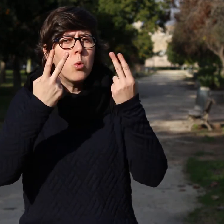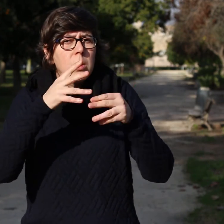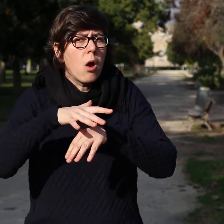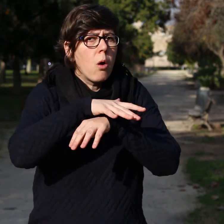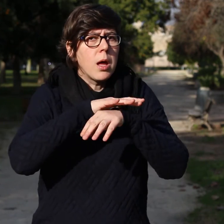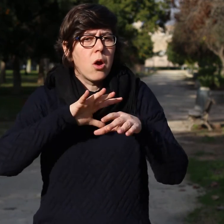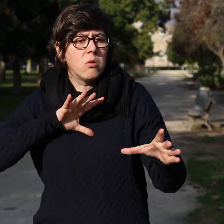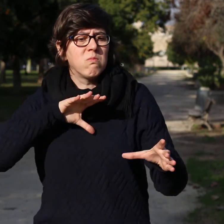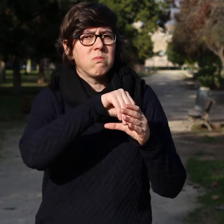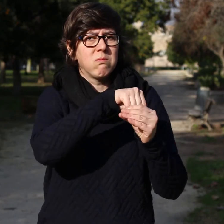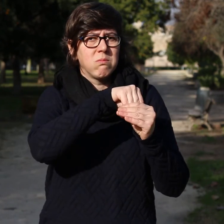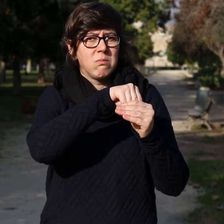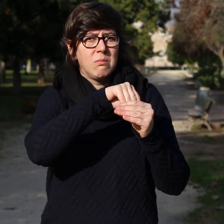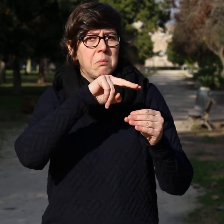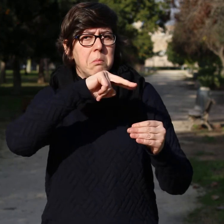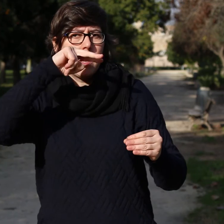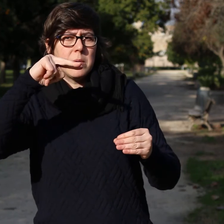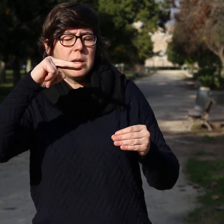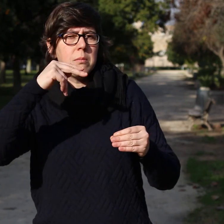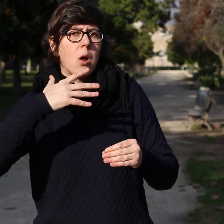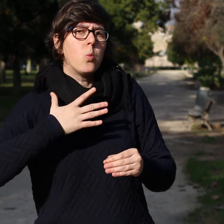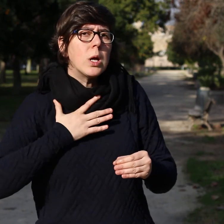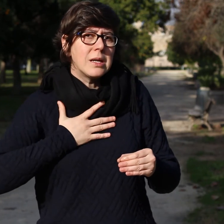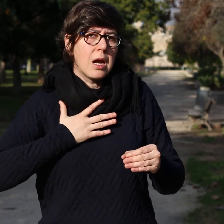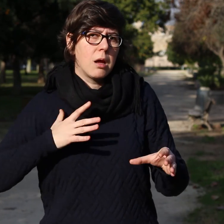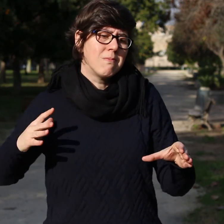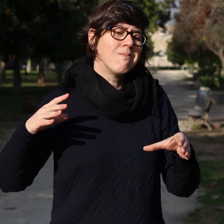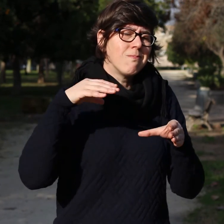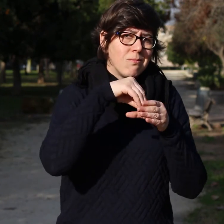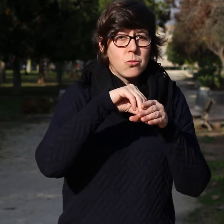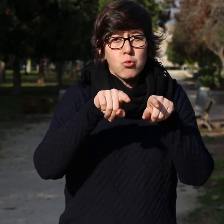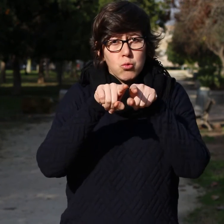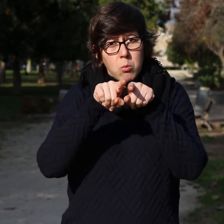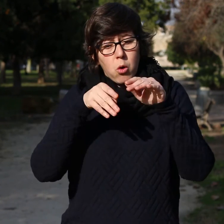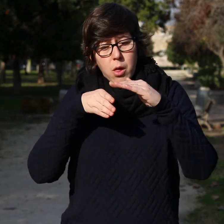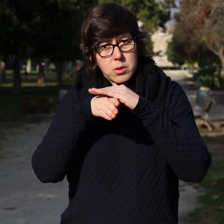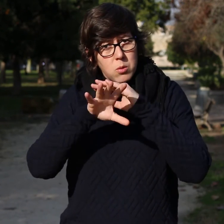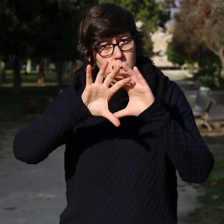ser atendidas y que se incluya sus demandas en todas las políticas públicas y que nuestra perspectiva